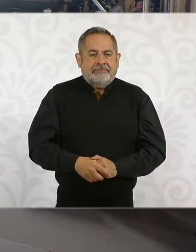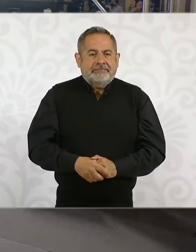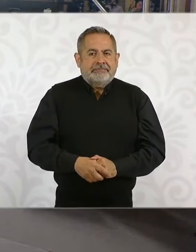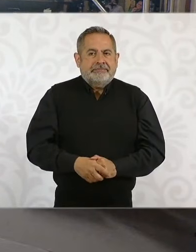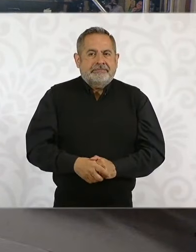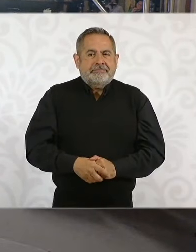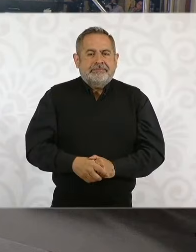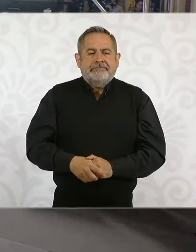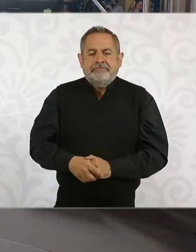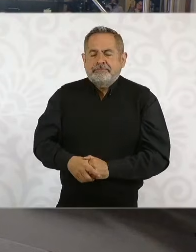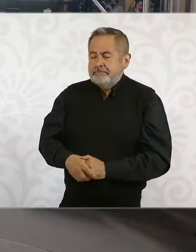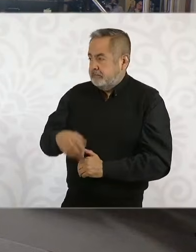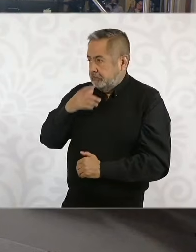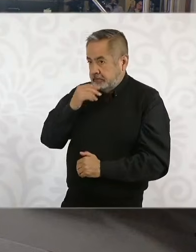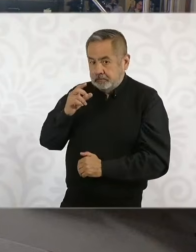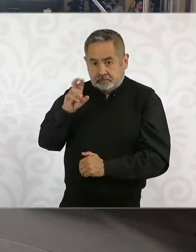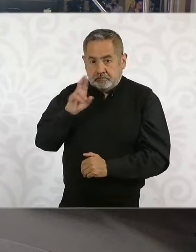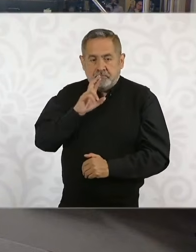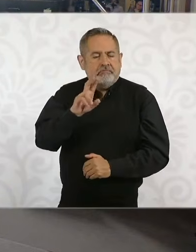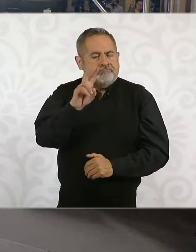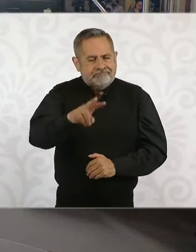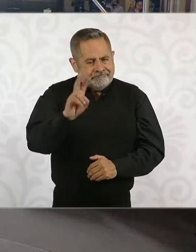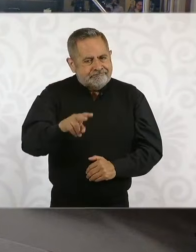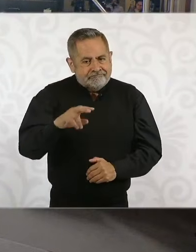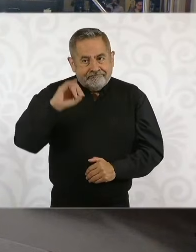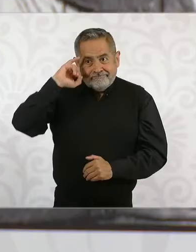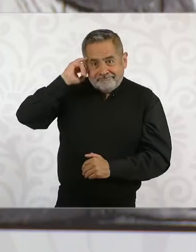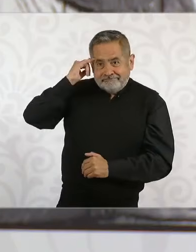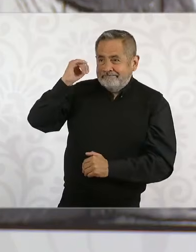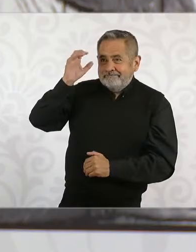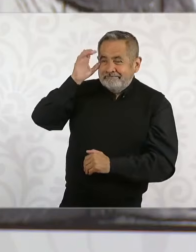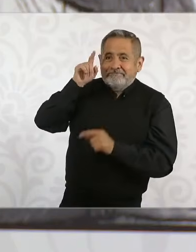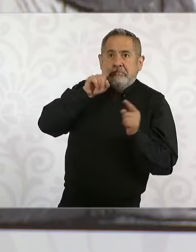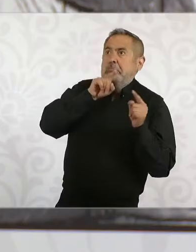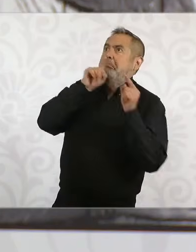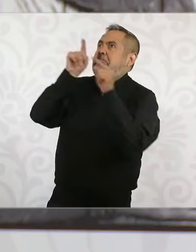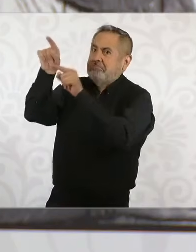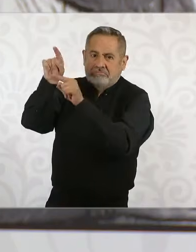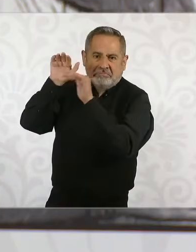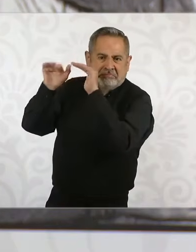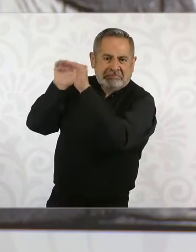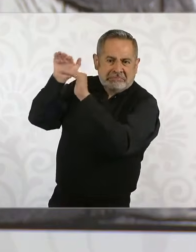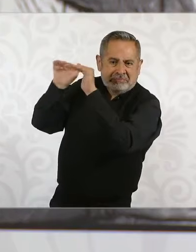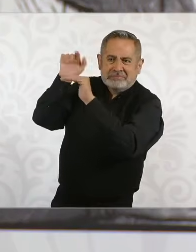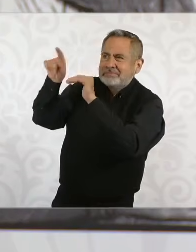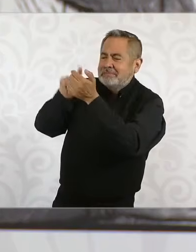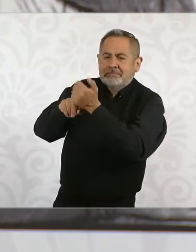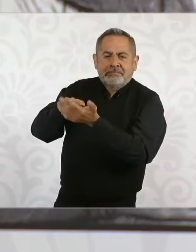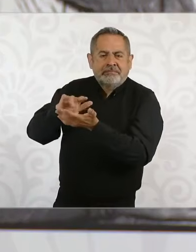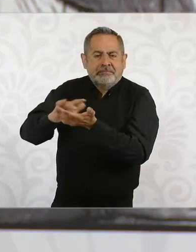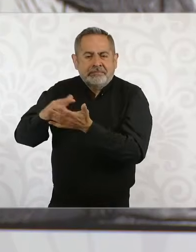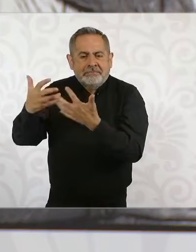Efectivamente, hay una dependencia mundial hacia China e India. para la producción de APIs y